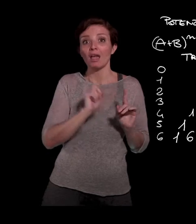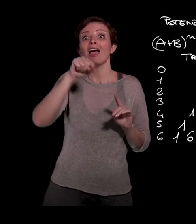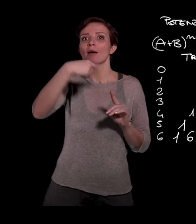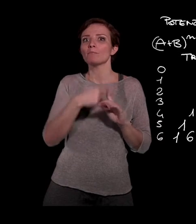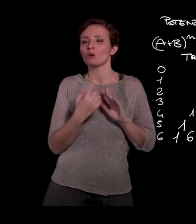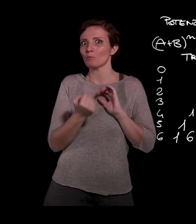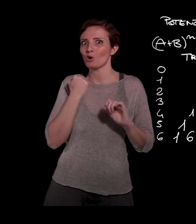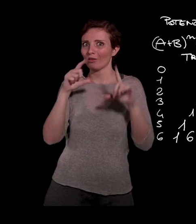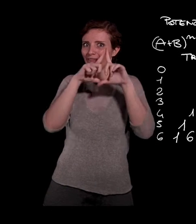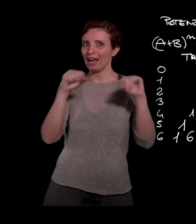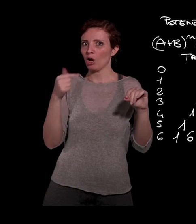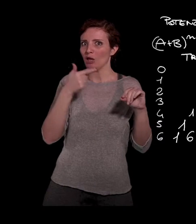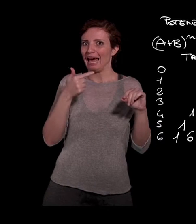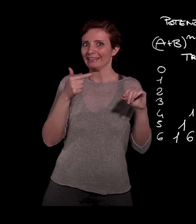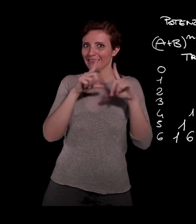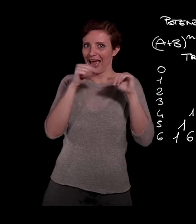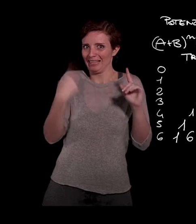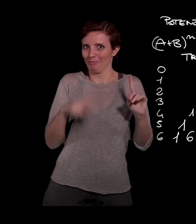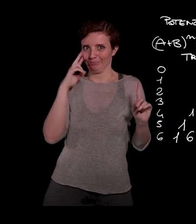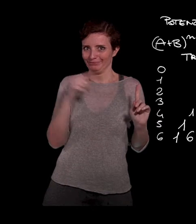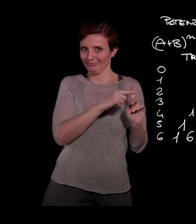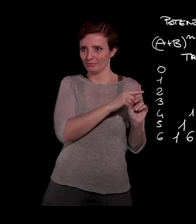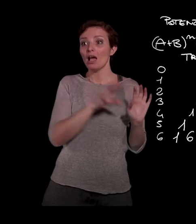possiamo andare a sviluppare altre potenze,